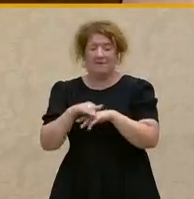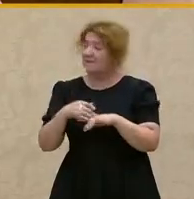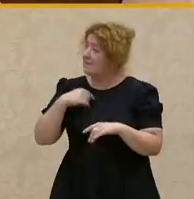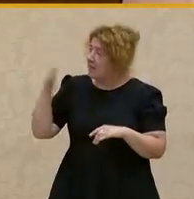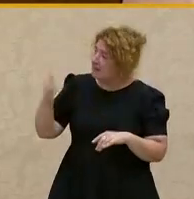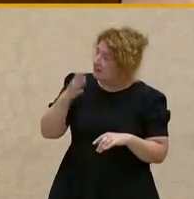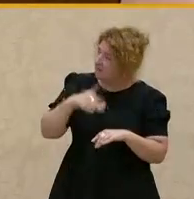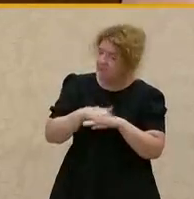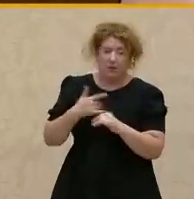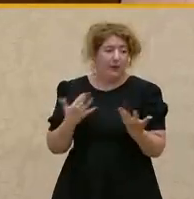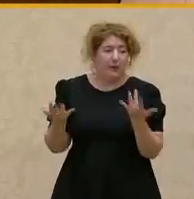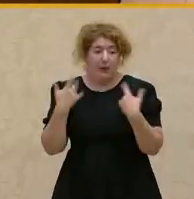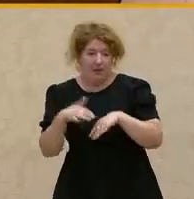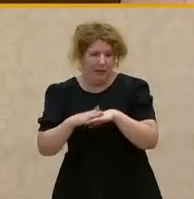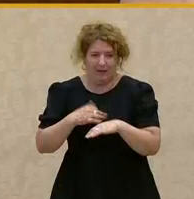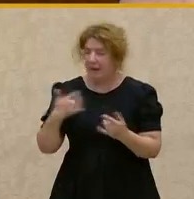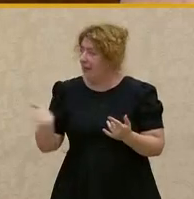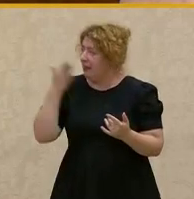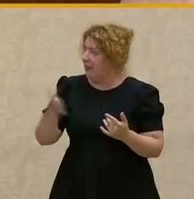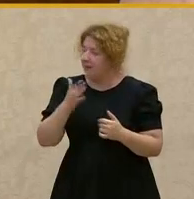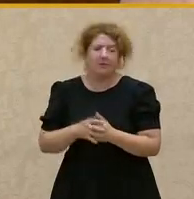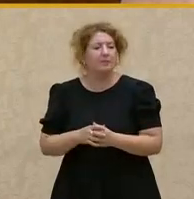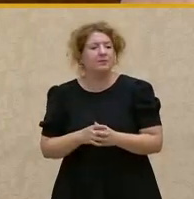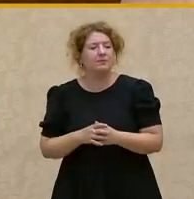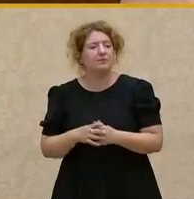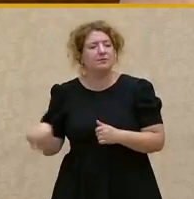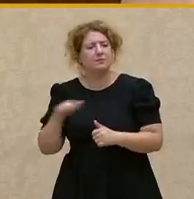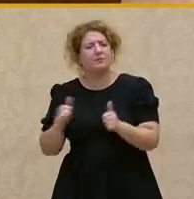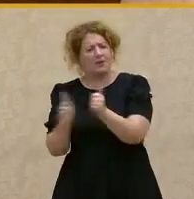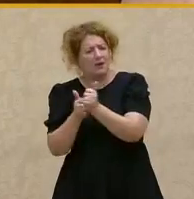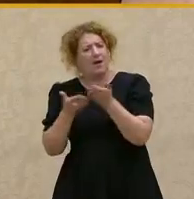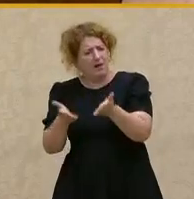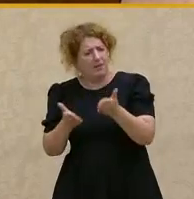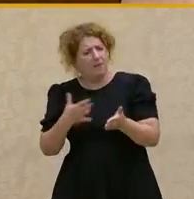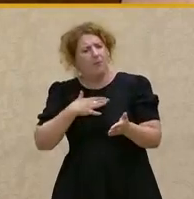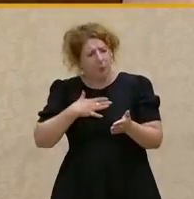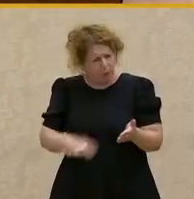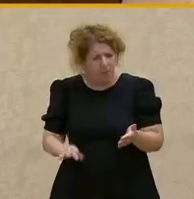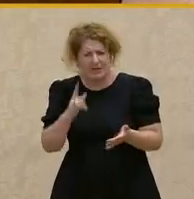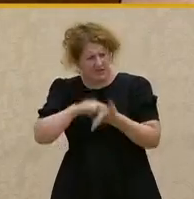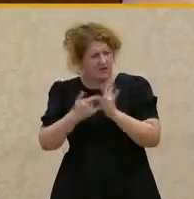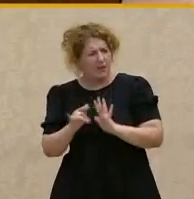voy un poco así, hay sistemas de teleasistencia y de emergencia. Como comentaba, hay personas que